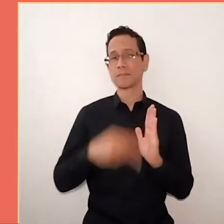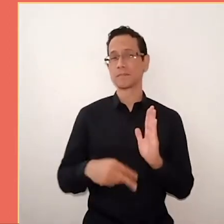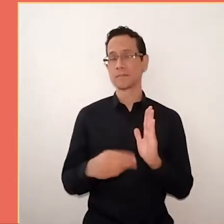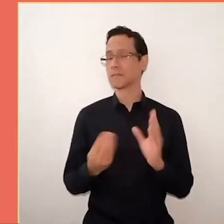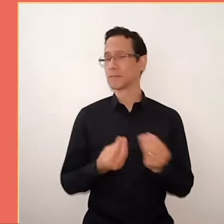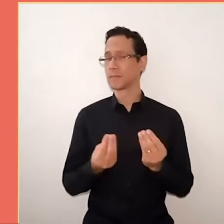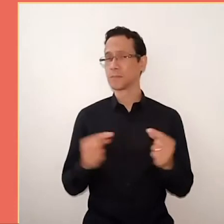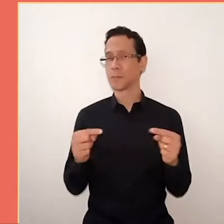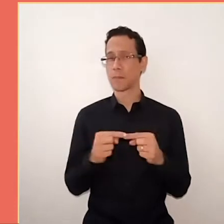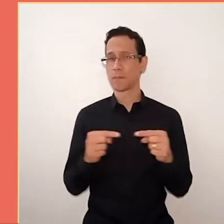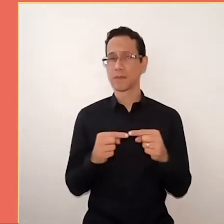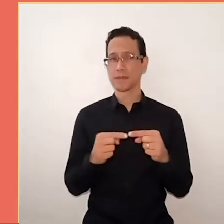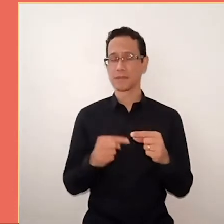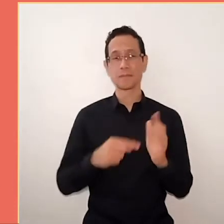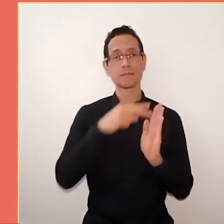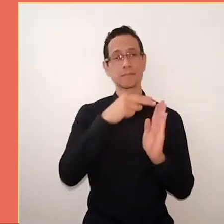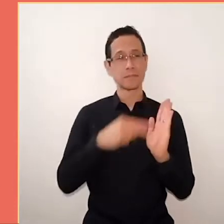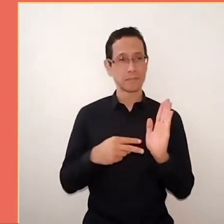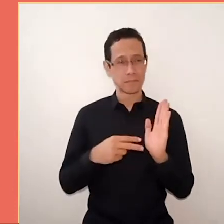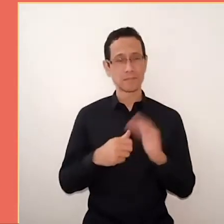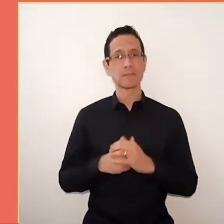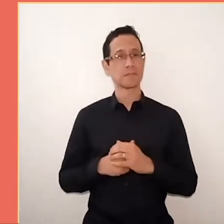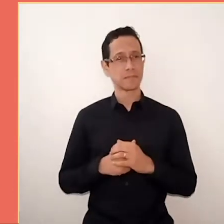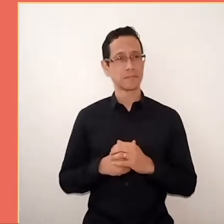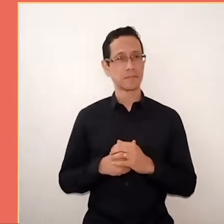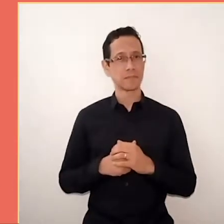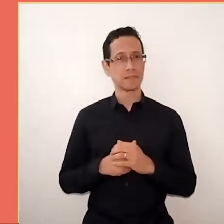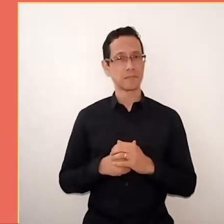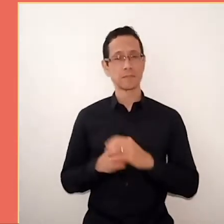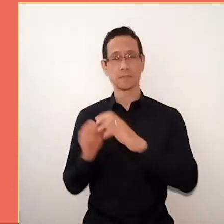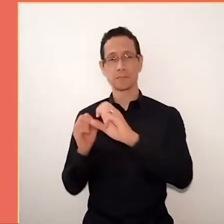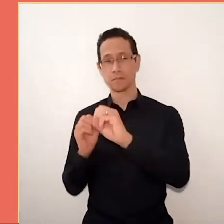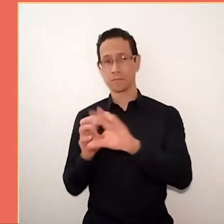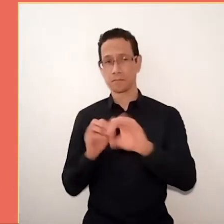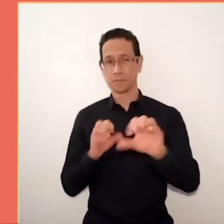a relação da leitura com uma educação transformadora?